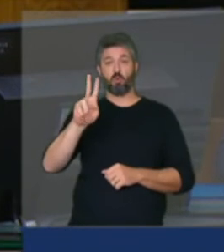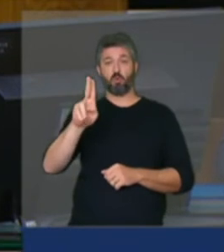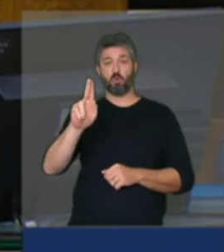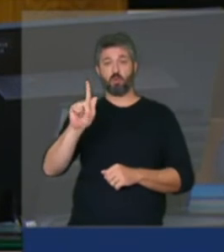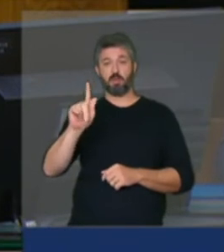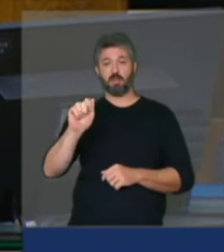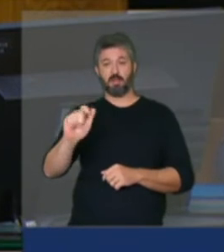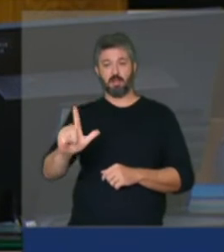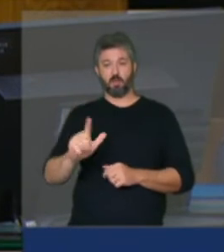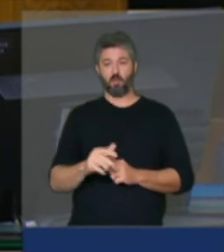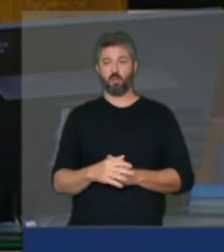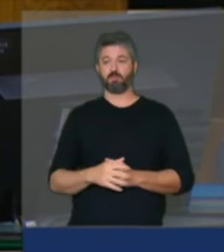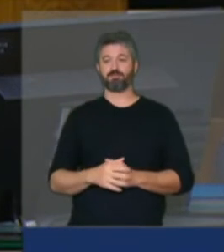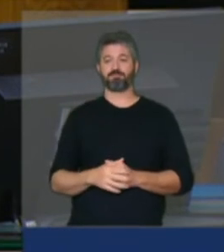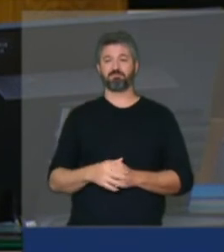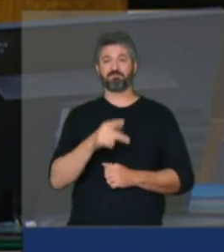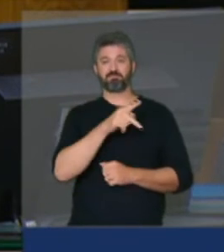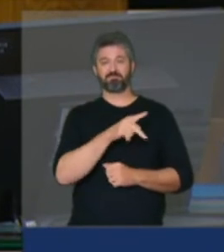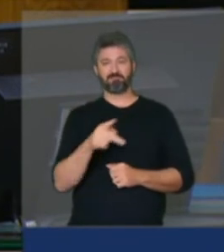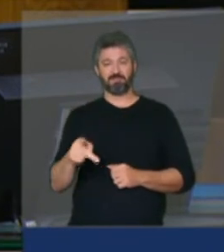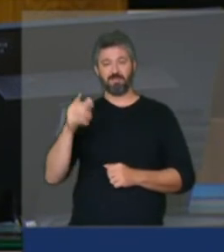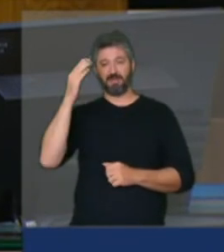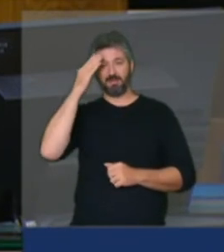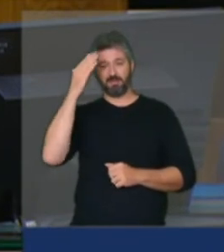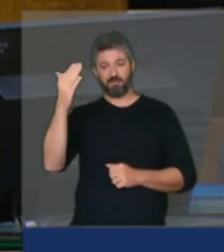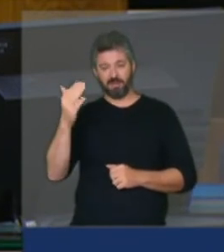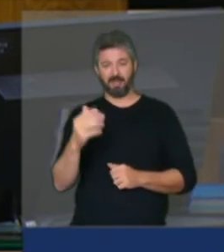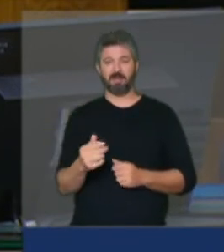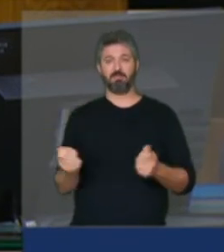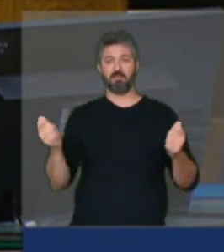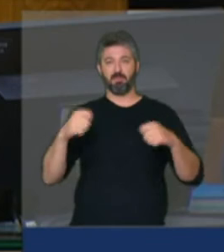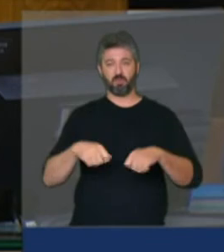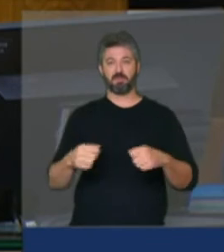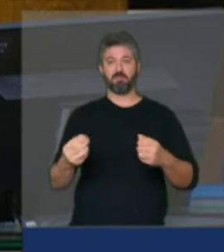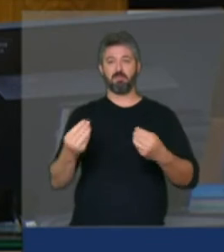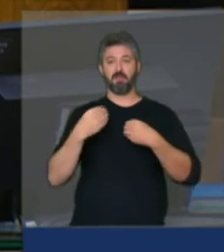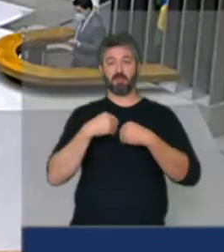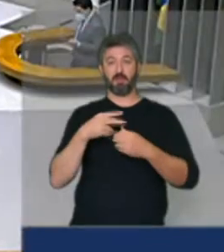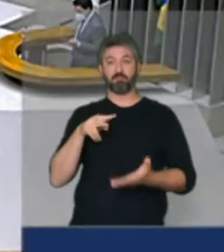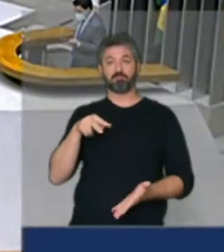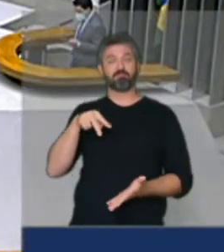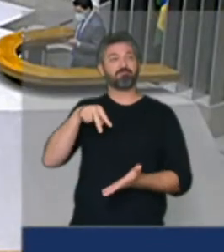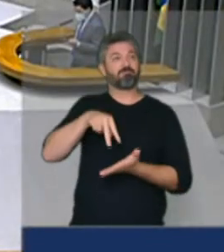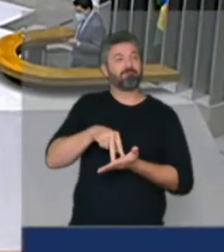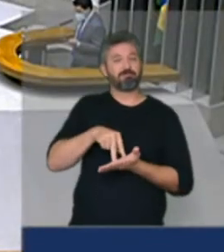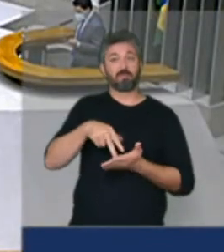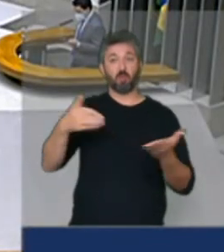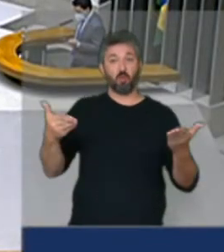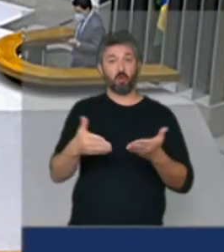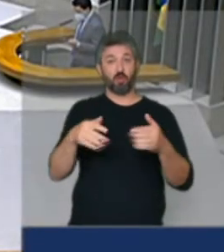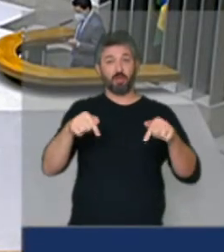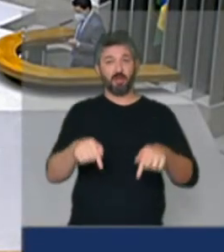DEPUTADA ALICE PORTUGAL. -- [PRESIDENTE]: SENHOR PRESIDENTE, OBRIGADA PELA POSSIBILIDADE DE FALAR DA TRIBUNA DESSA CASA HOJE NÃO EM RELAÇÃO ÀS TESES